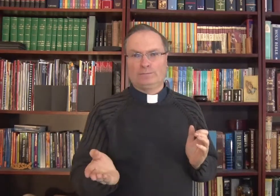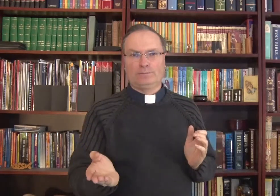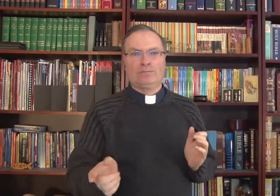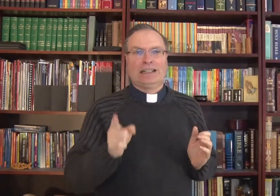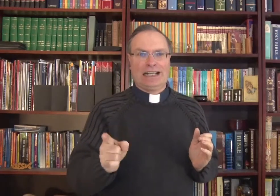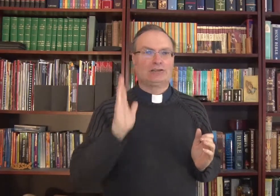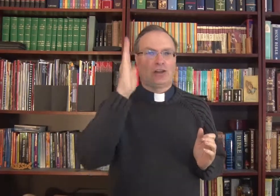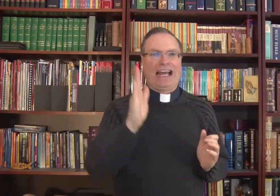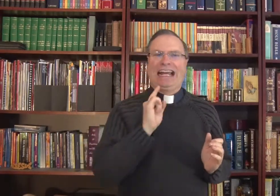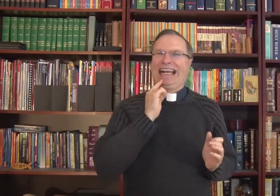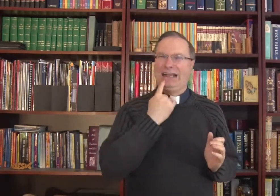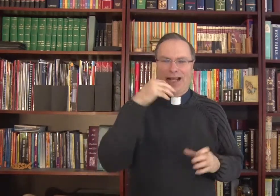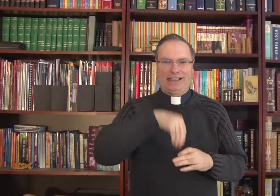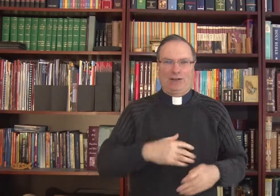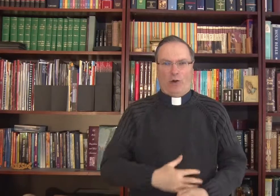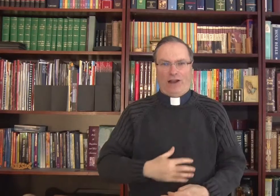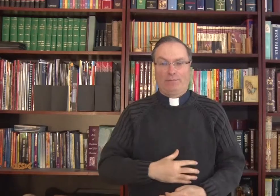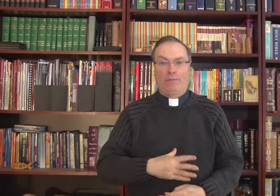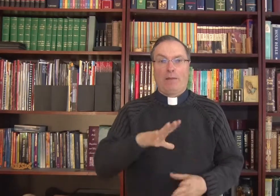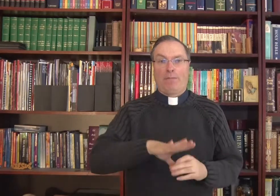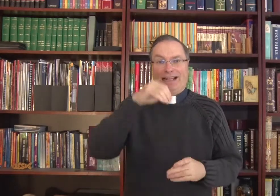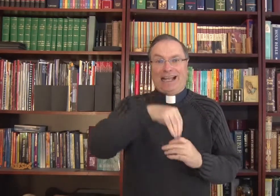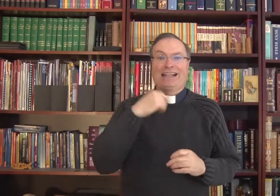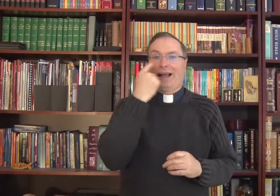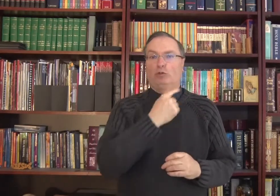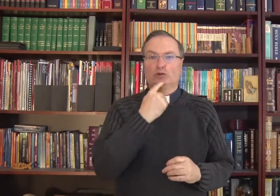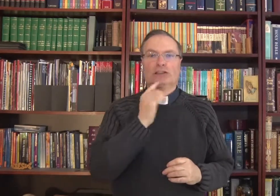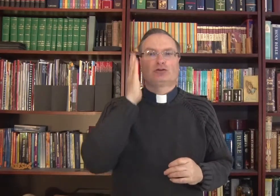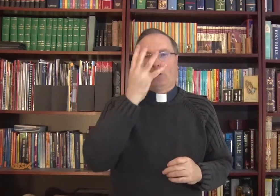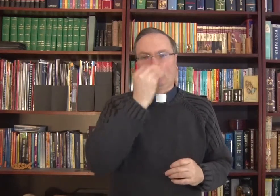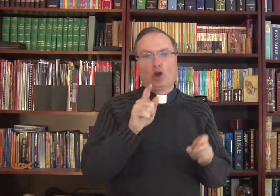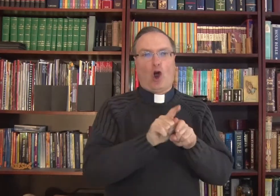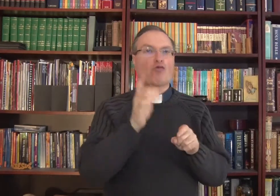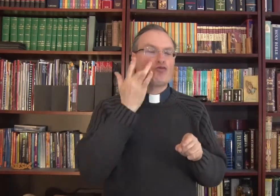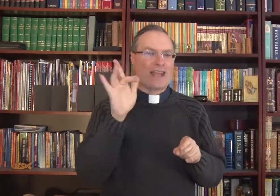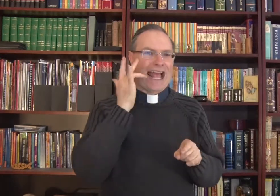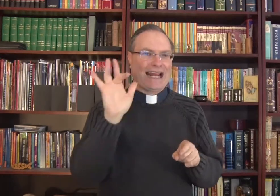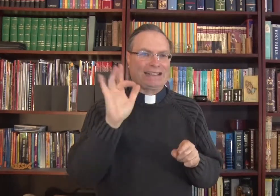il sera amer dans ton ventre, mais dans ta bouche il sera doux comme du miel.»